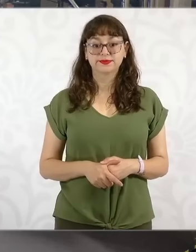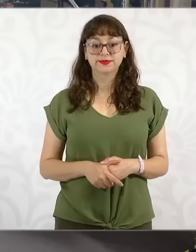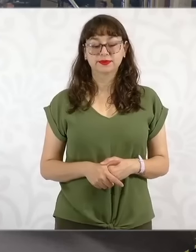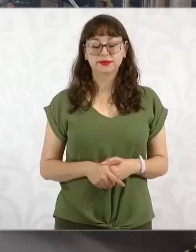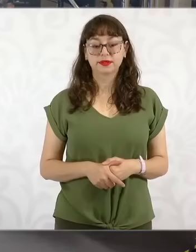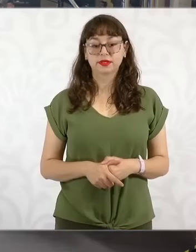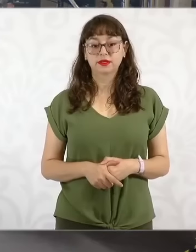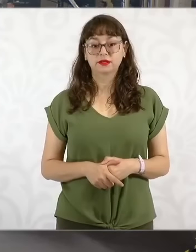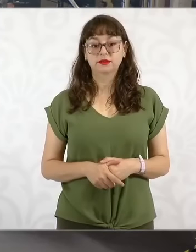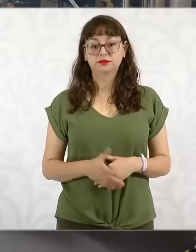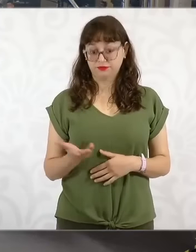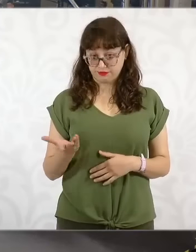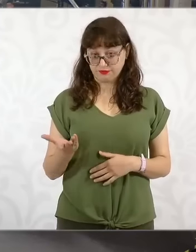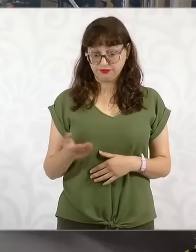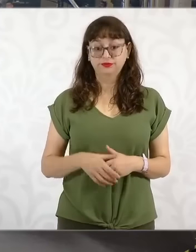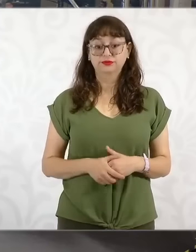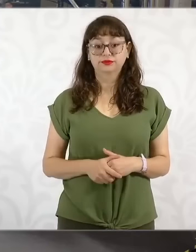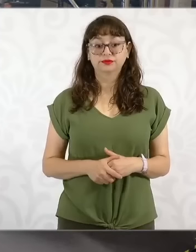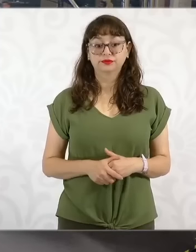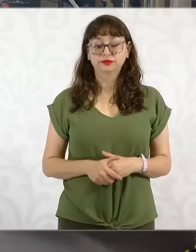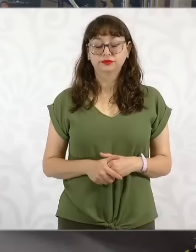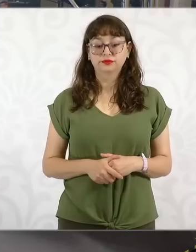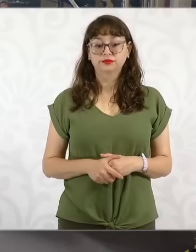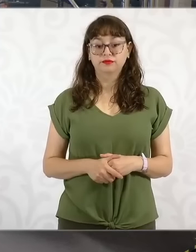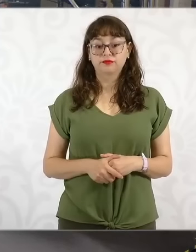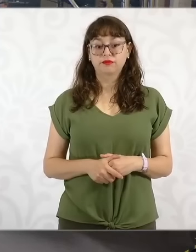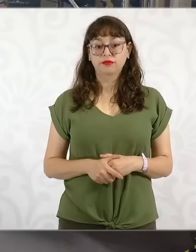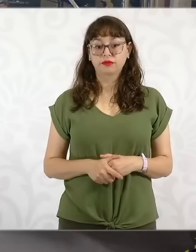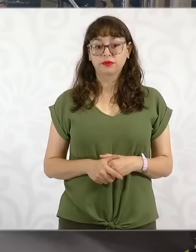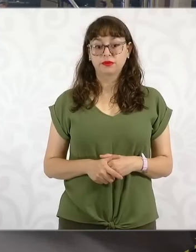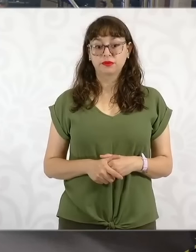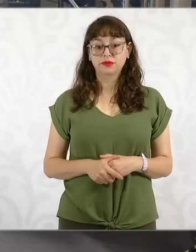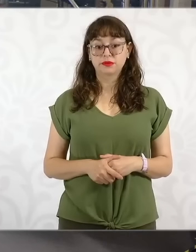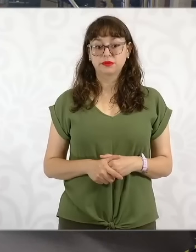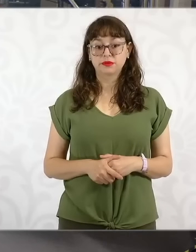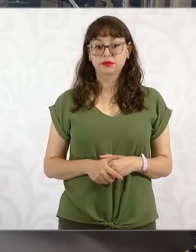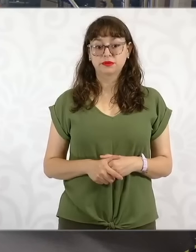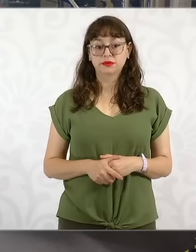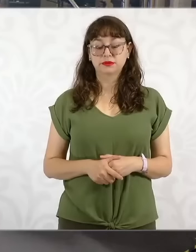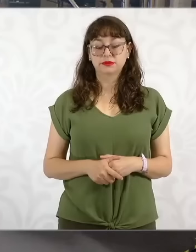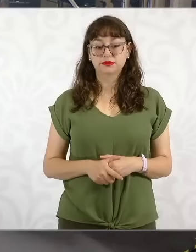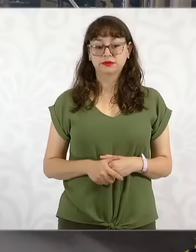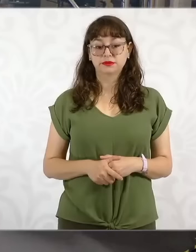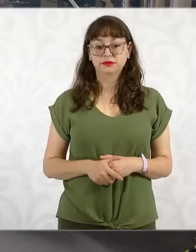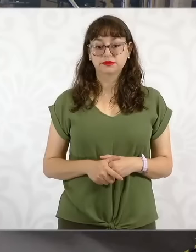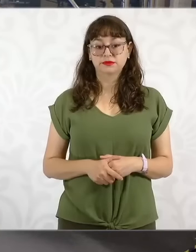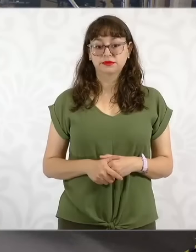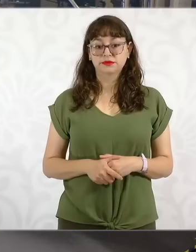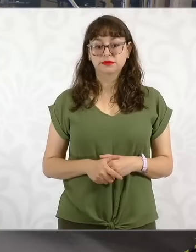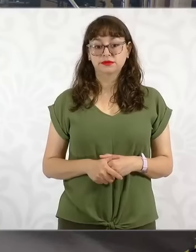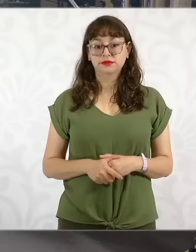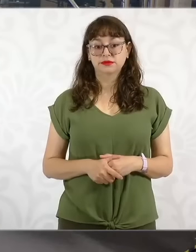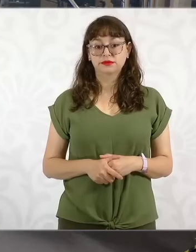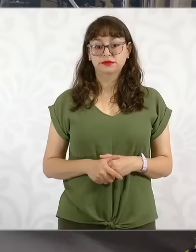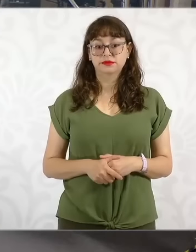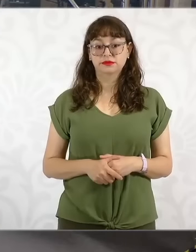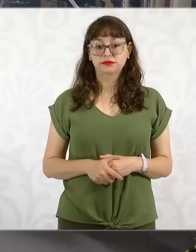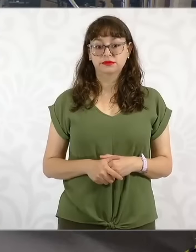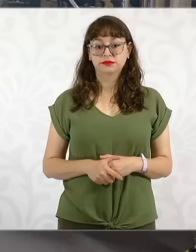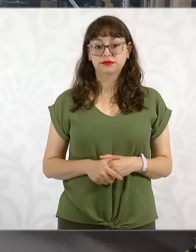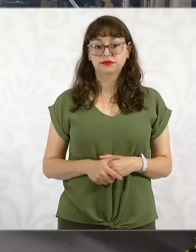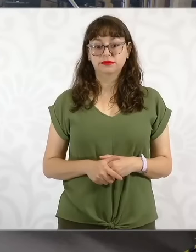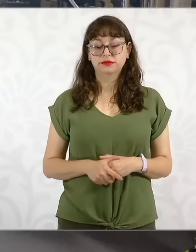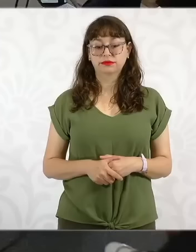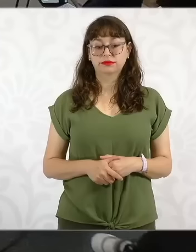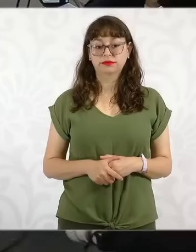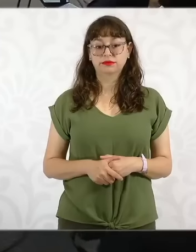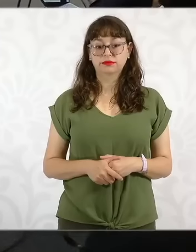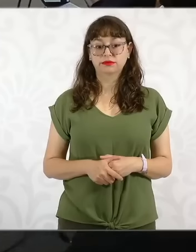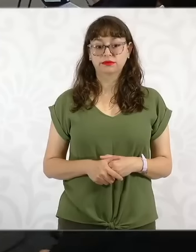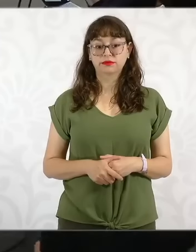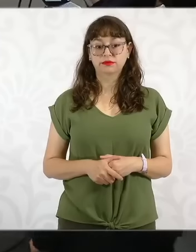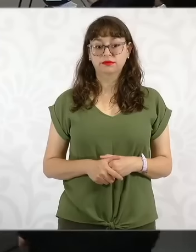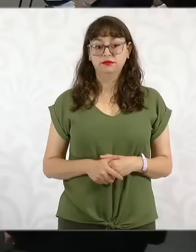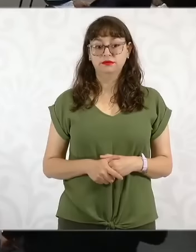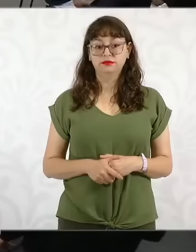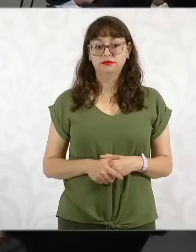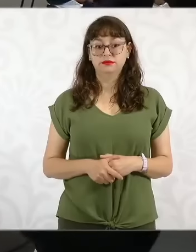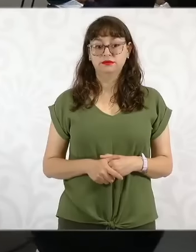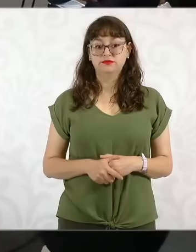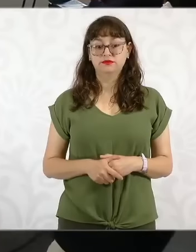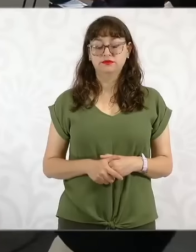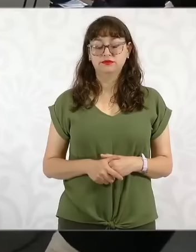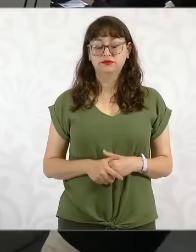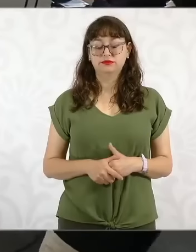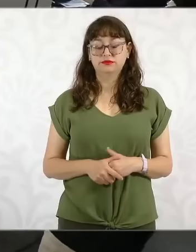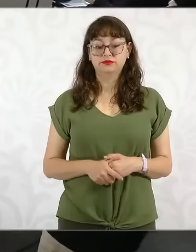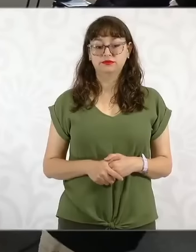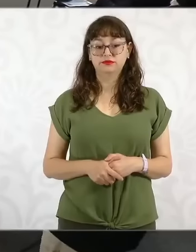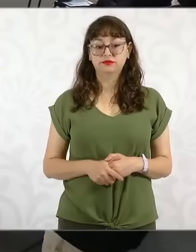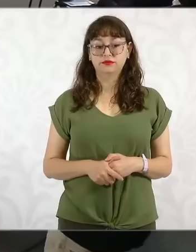adelante, por favor.